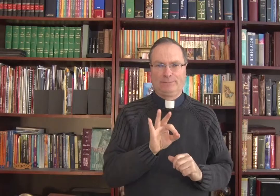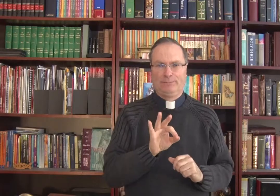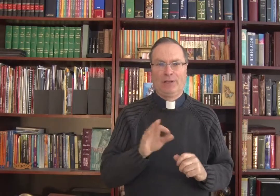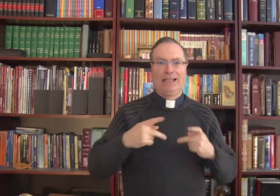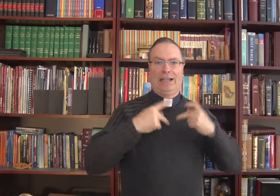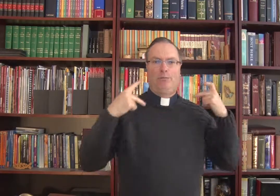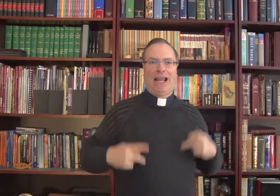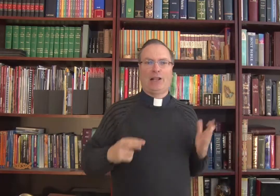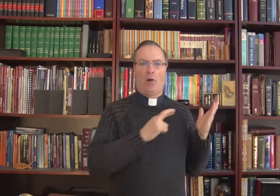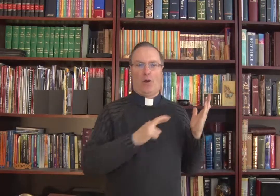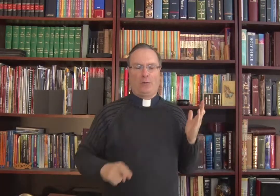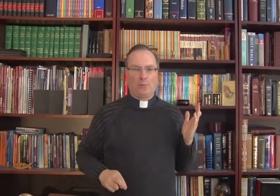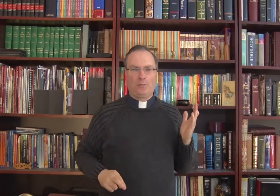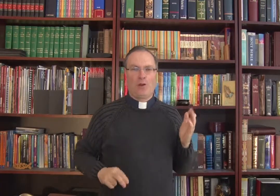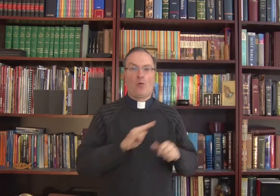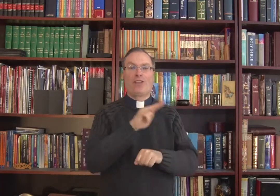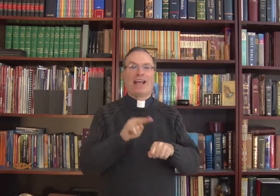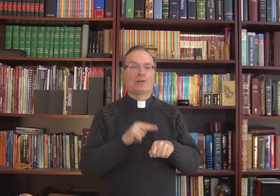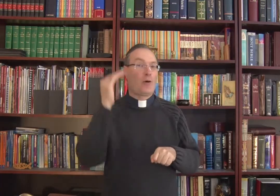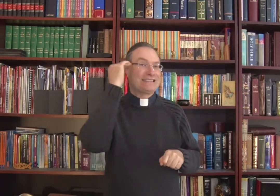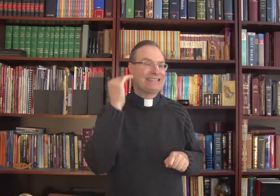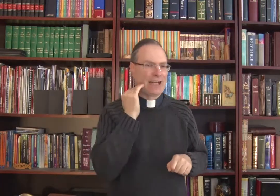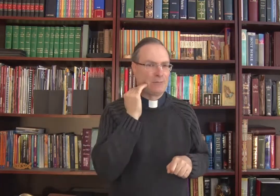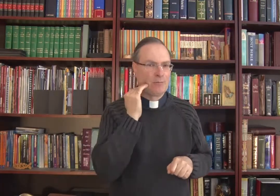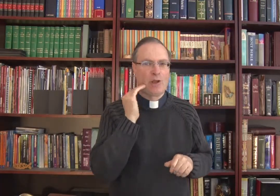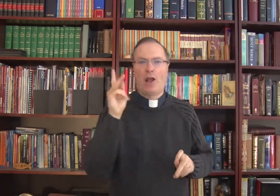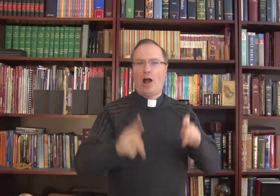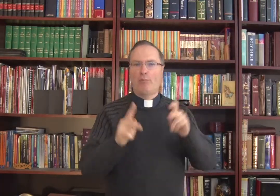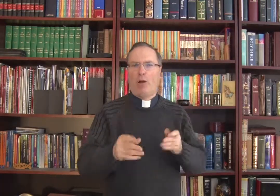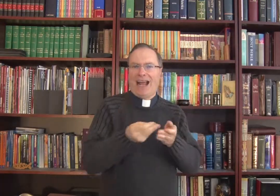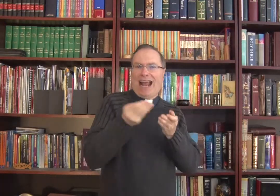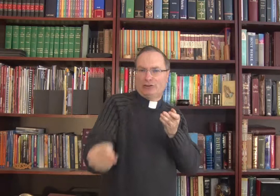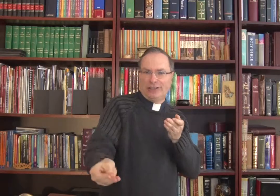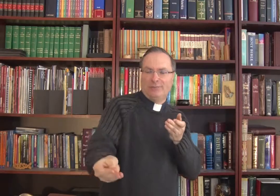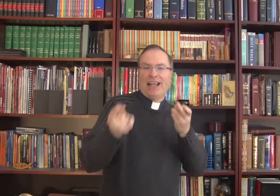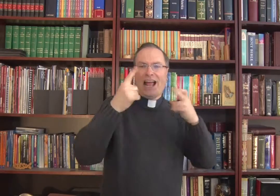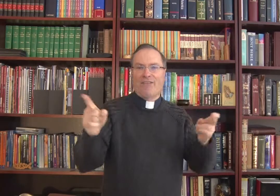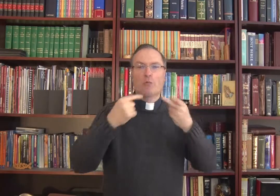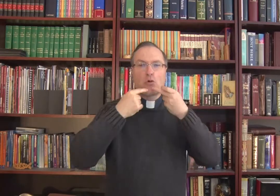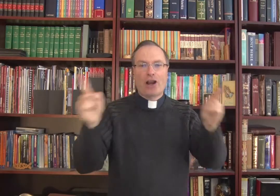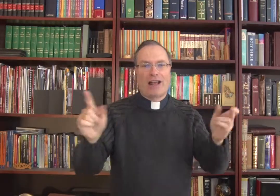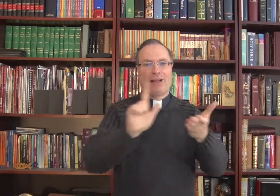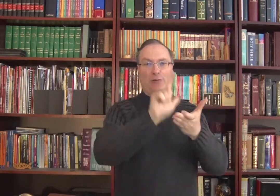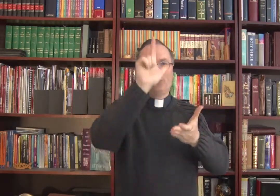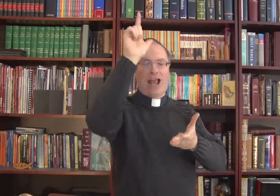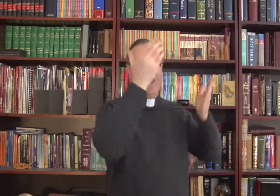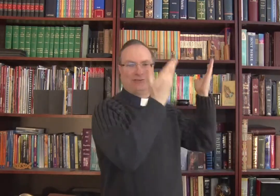des prêtres royaux, une nation sainte, un peuple racheté afin de proclamer les louanges